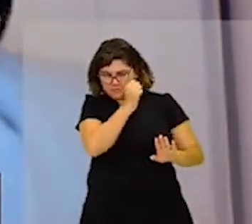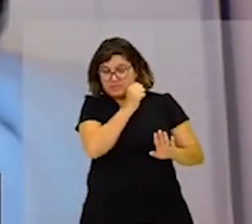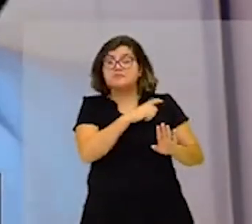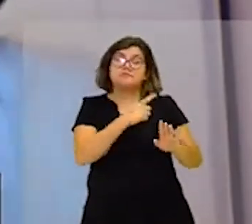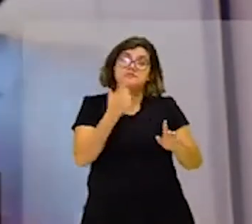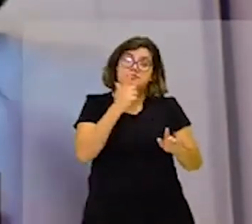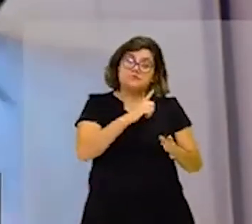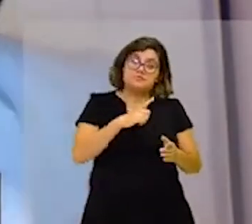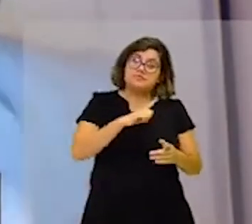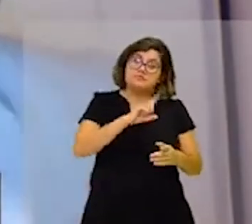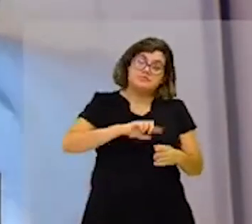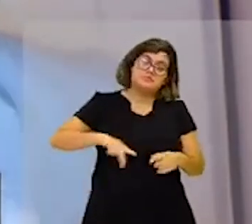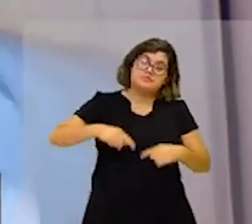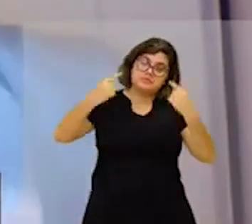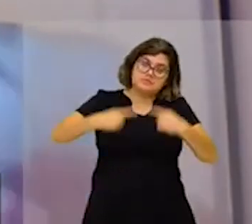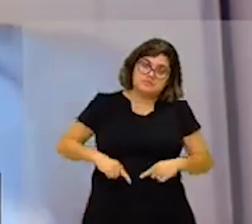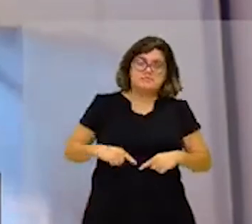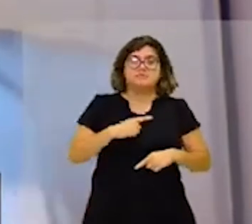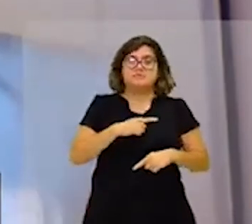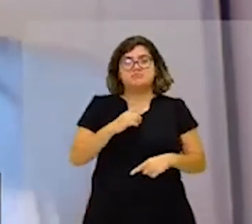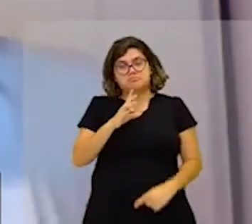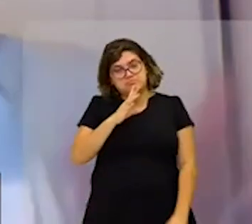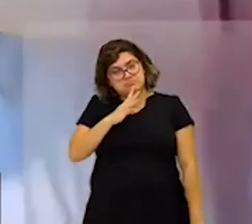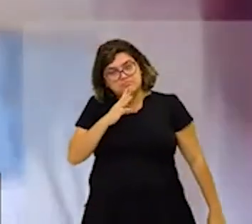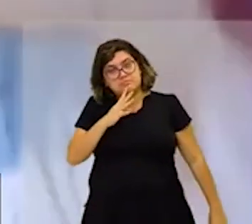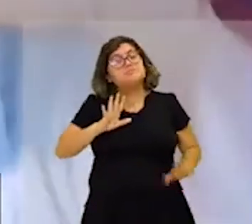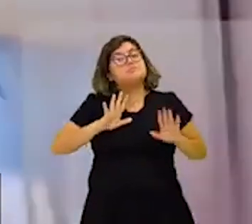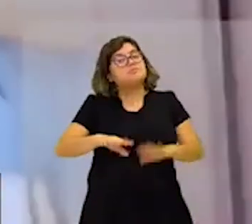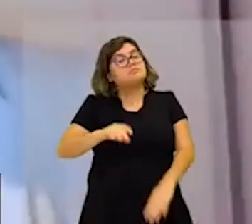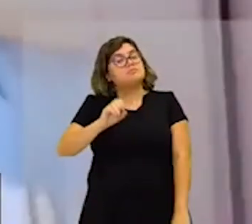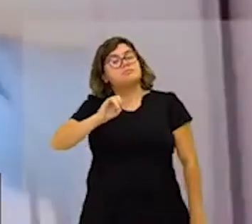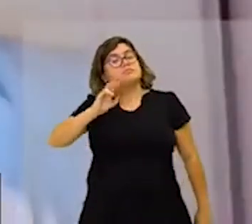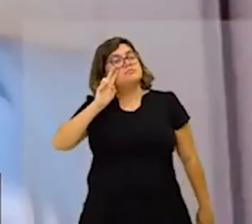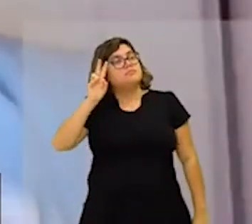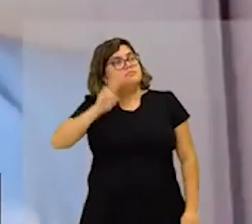coletiva sobre essas esse conhecimento mas quando a gente olha para questão de excepcional gente